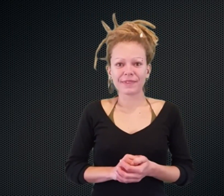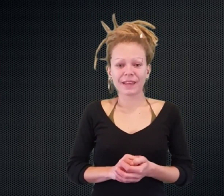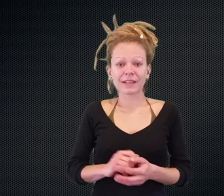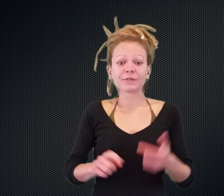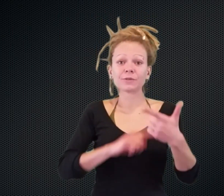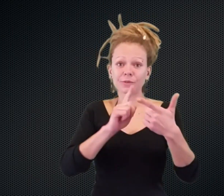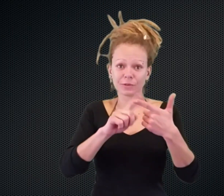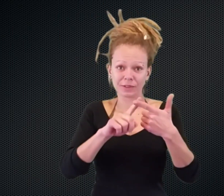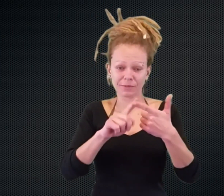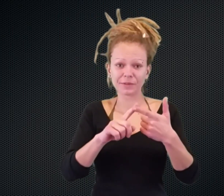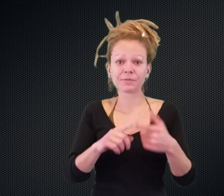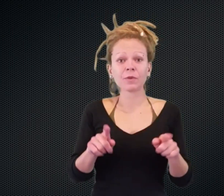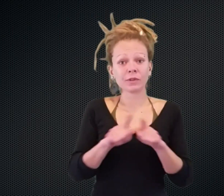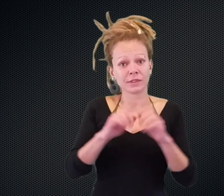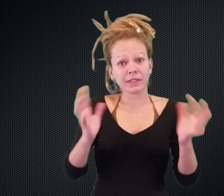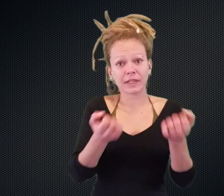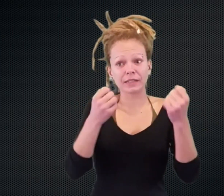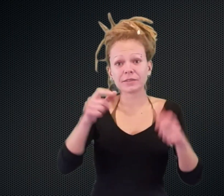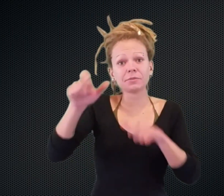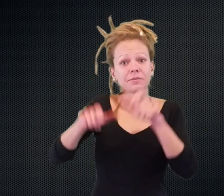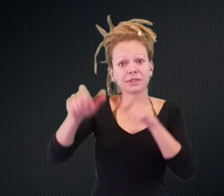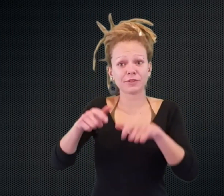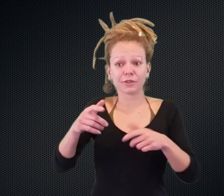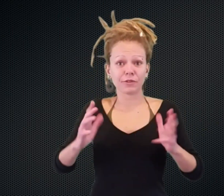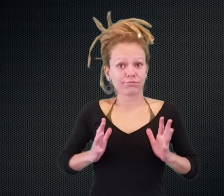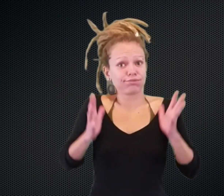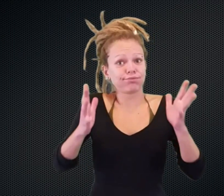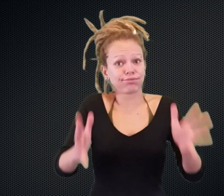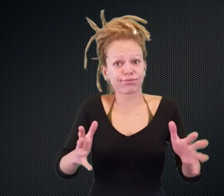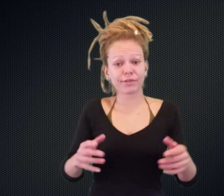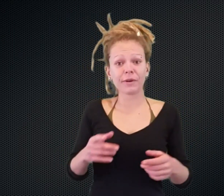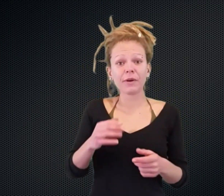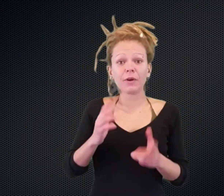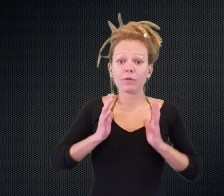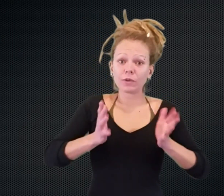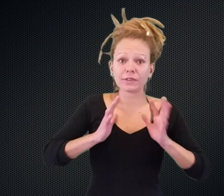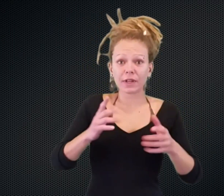2) Grâce aux engagements bénévoles, ces volontaires,